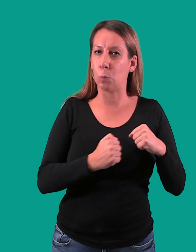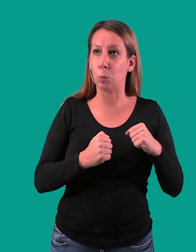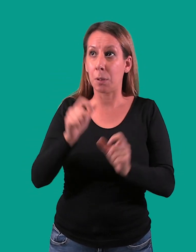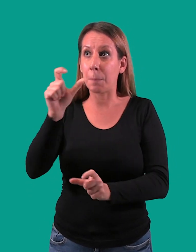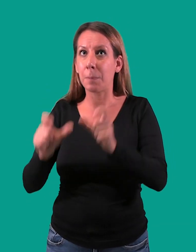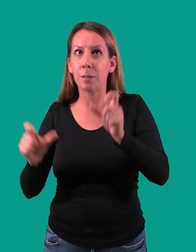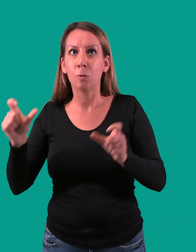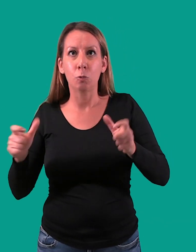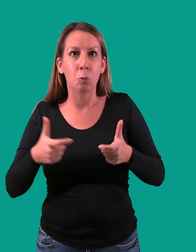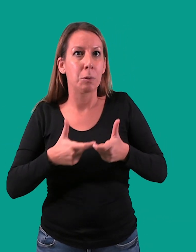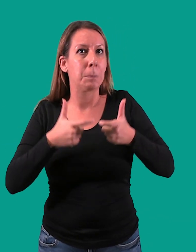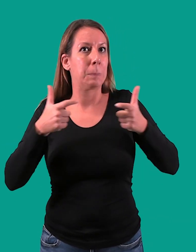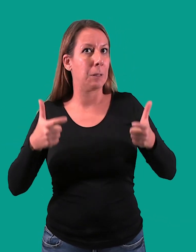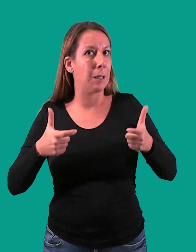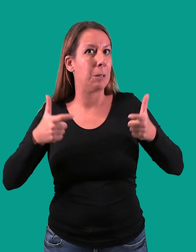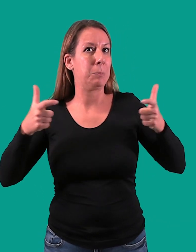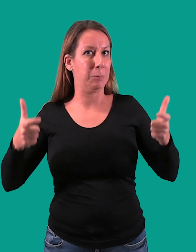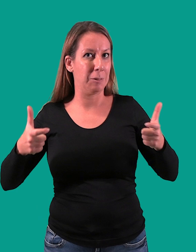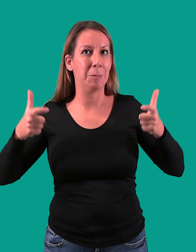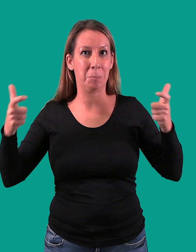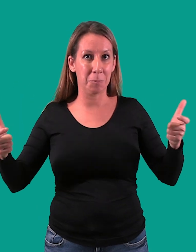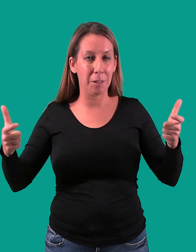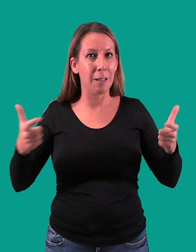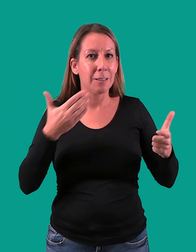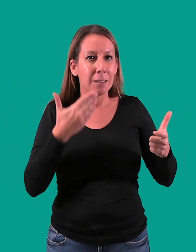I clienti stanno arrivando, ma all'inizio erano lenti. Tuttavia, il loro numero sta gradualmente aumentando.